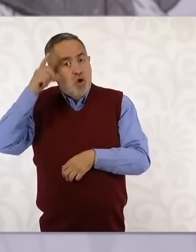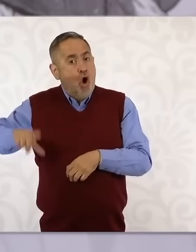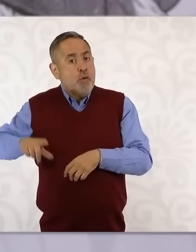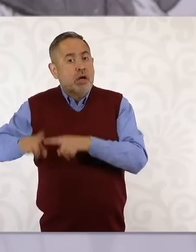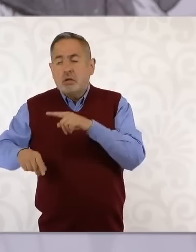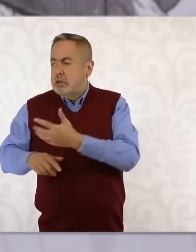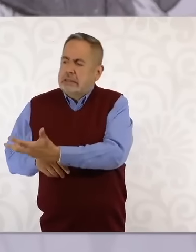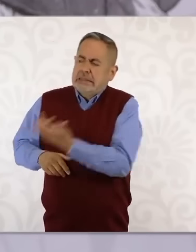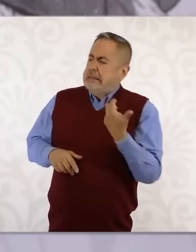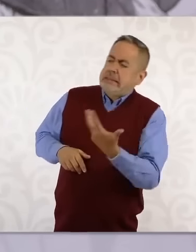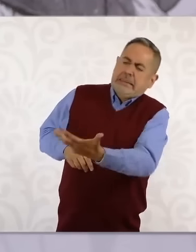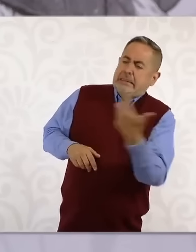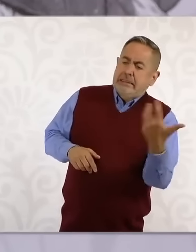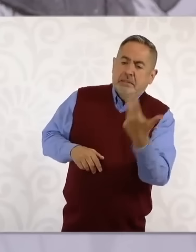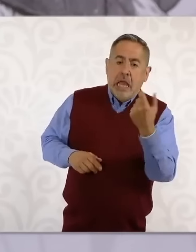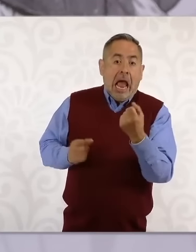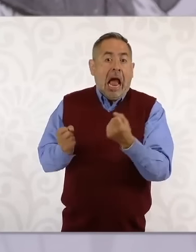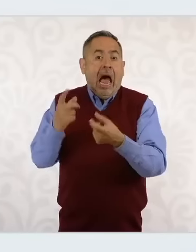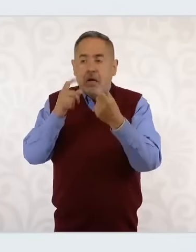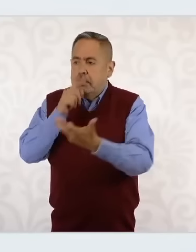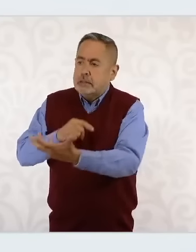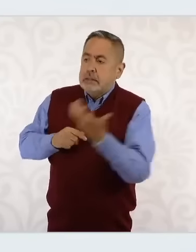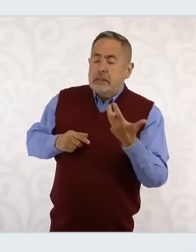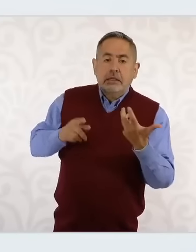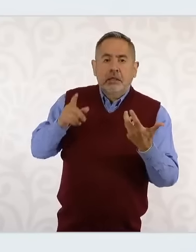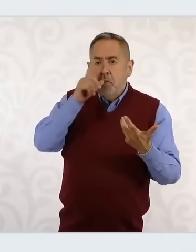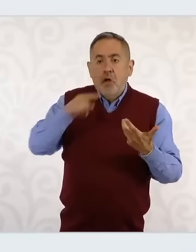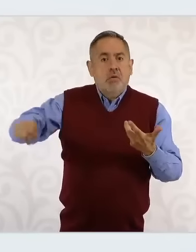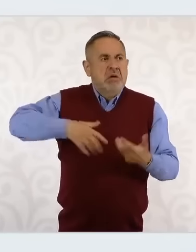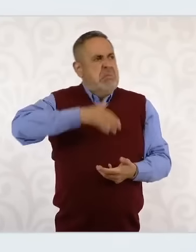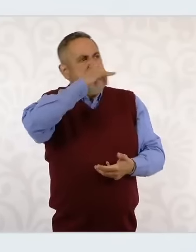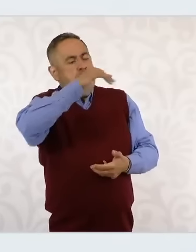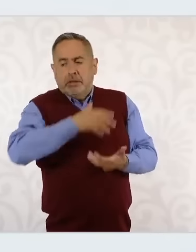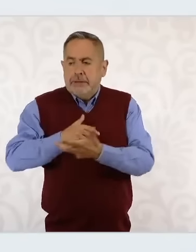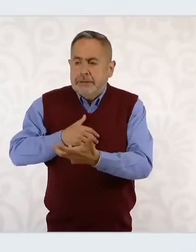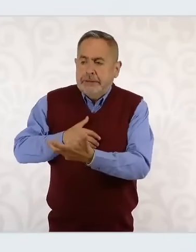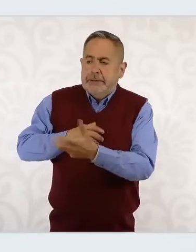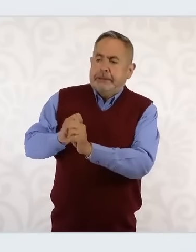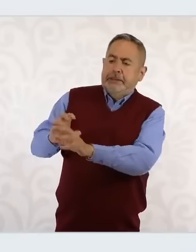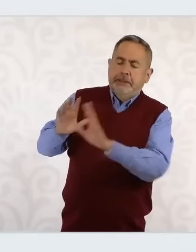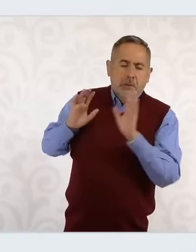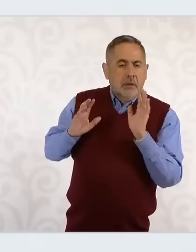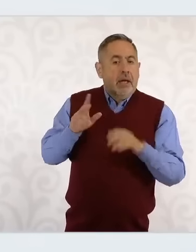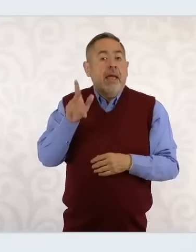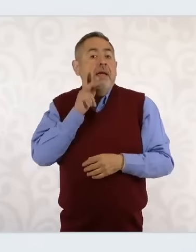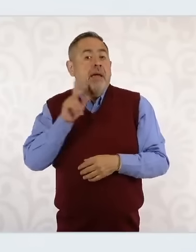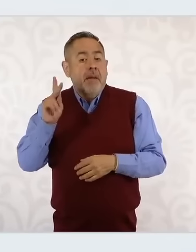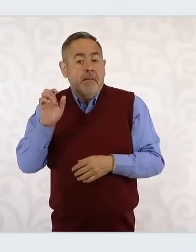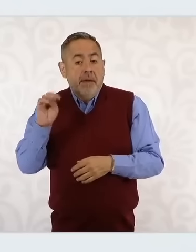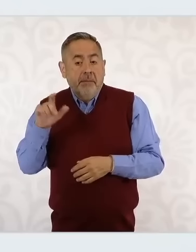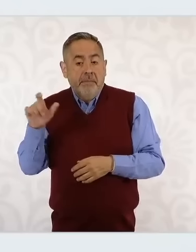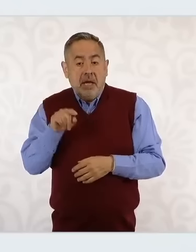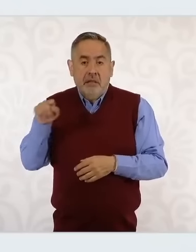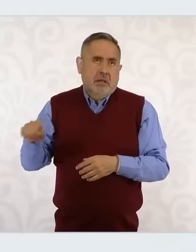es porque el pueblo no lo permitió, la verdad. o en el caso de Pemex, porque fue durante mucho